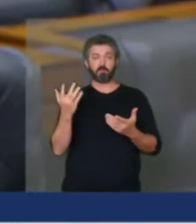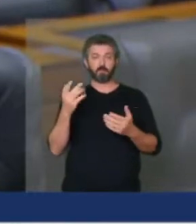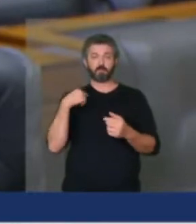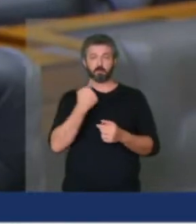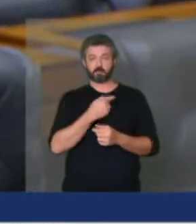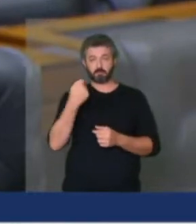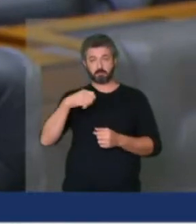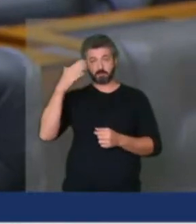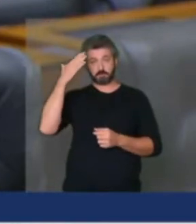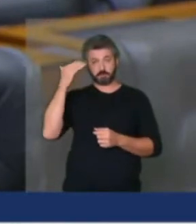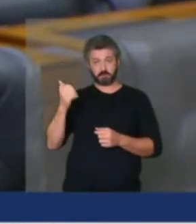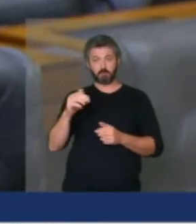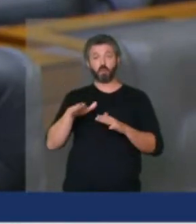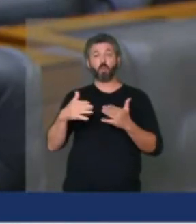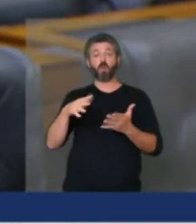SERÁ QUE É O EMPRESÁRIO OU SERÁ QUE É A GRÁVIDA? SERÁ